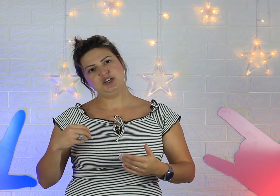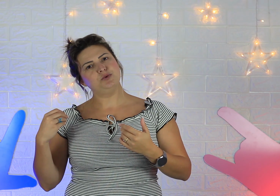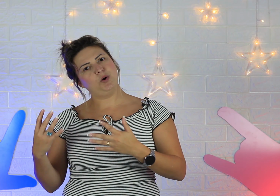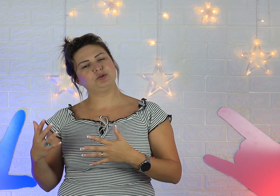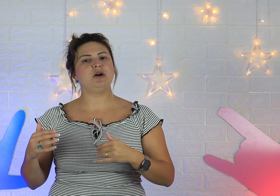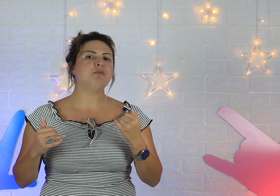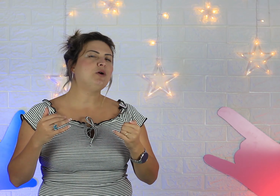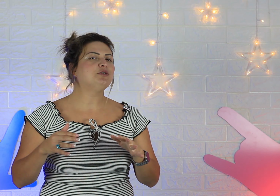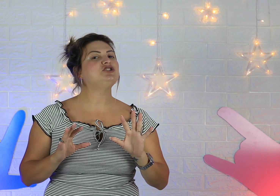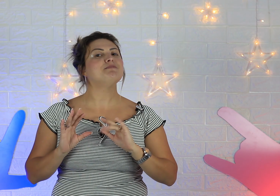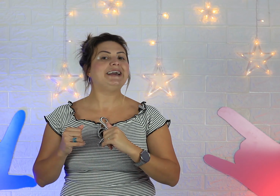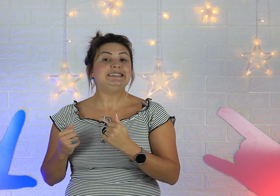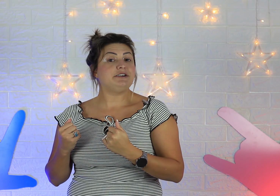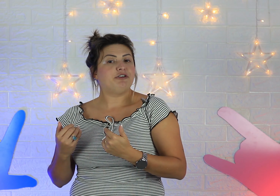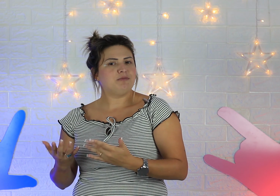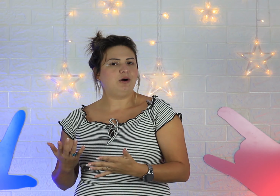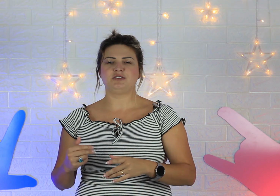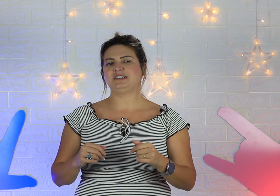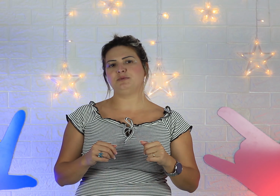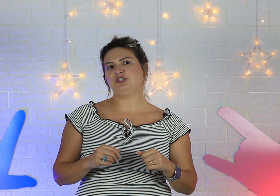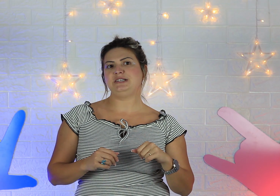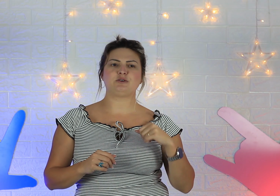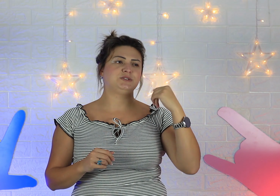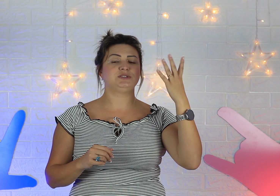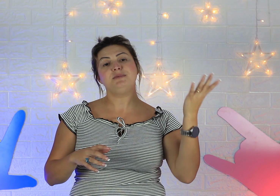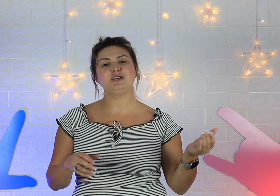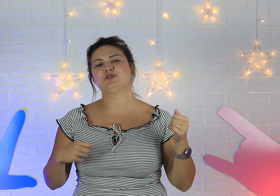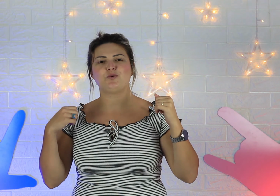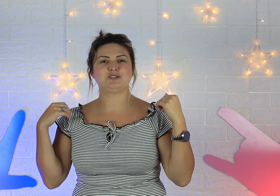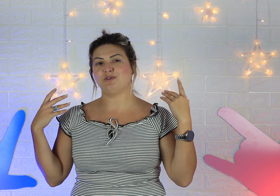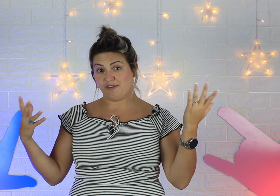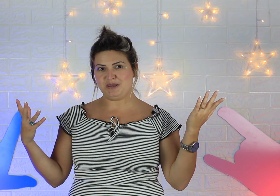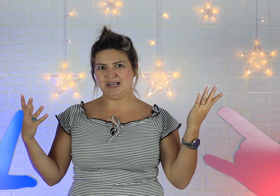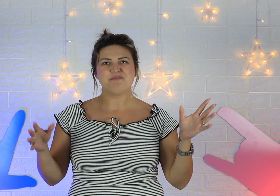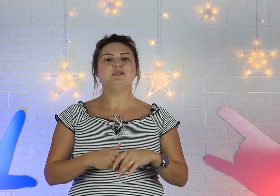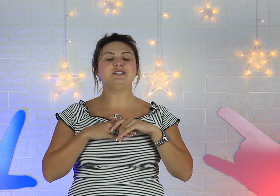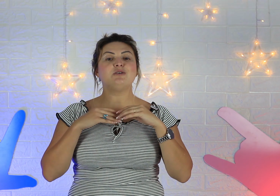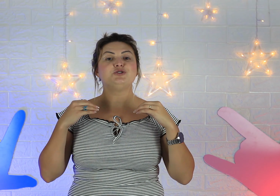e o outro é um boa noite mais informal que você utiliza com seus amigos com a sua família então